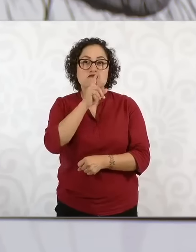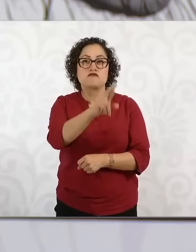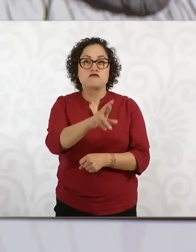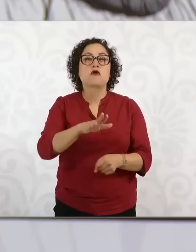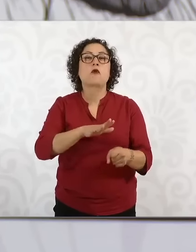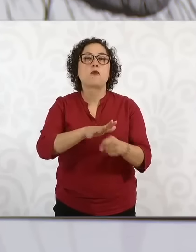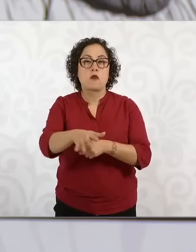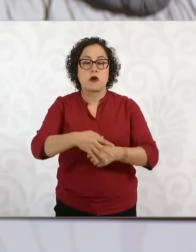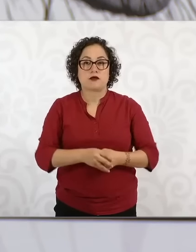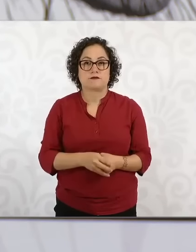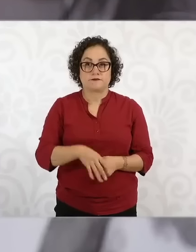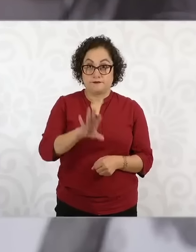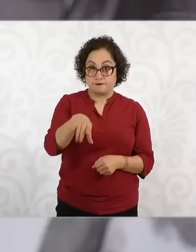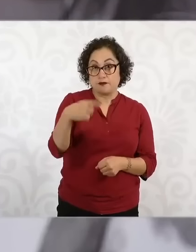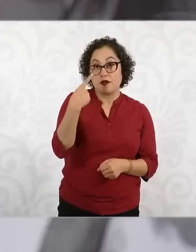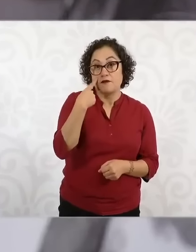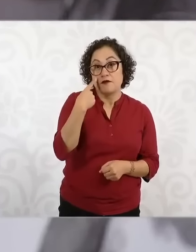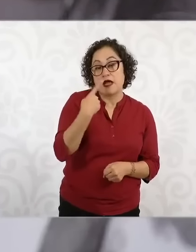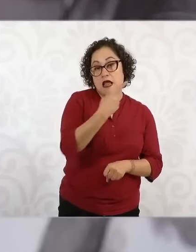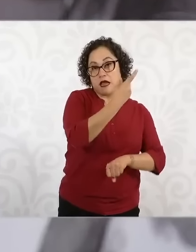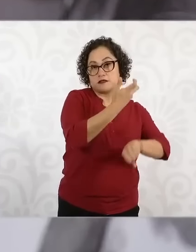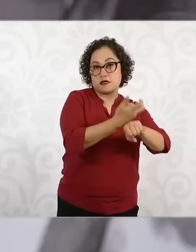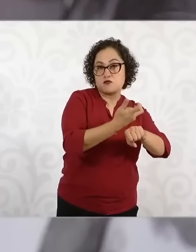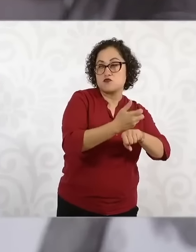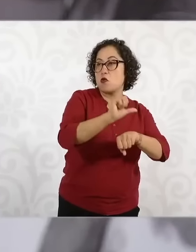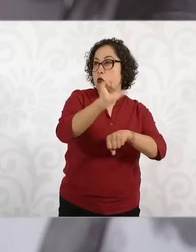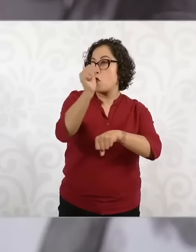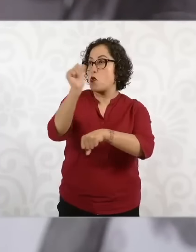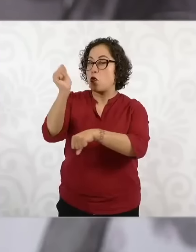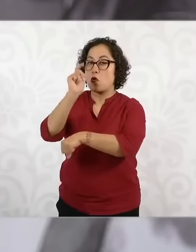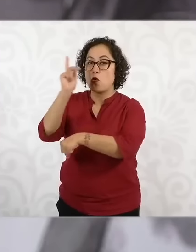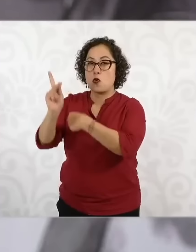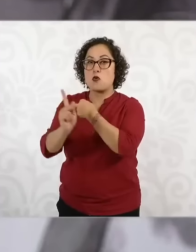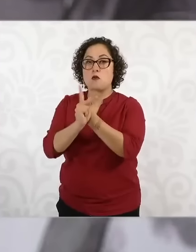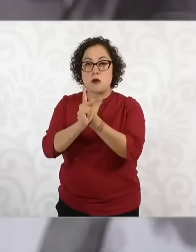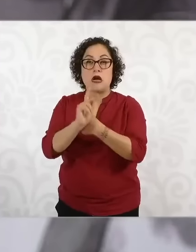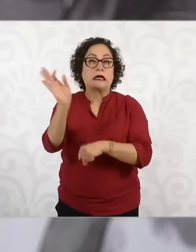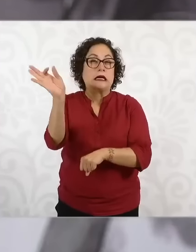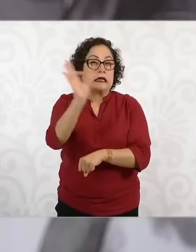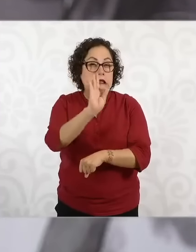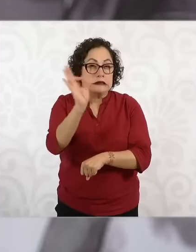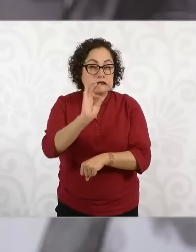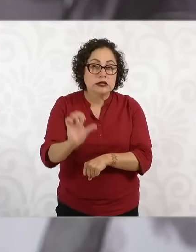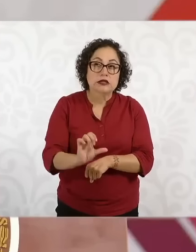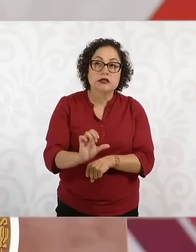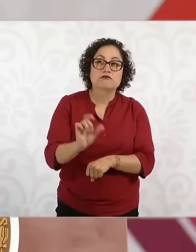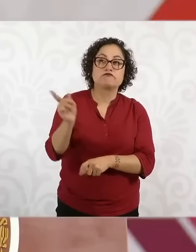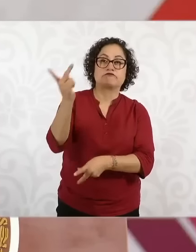igual que para Estados Unidos, lleva, si hay una persona vinculada a seguridad de otro país, alguna